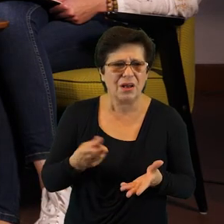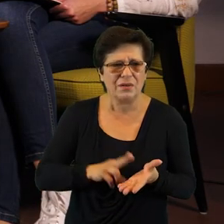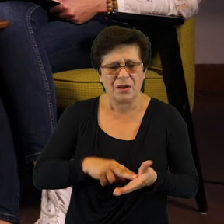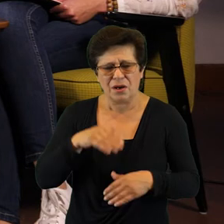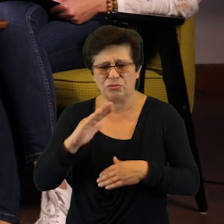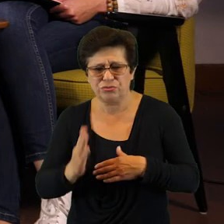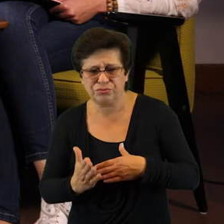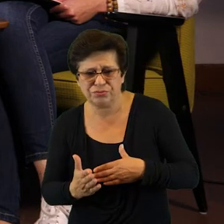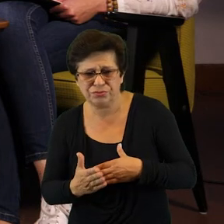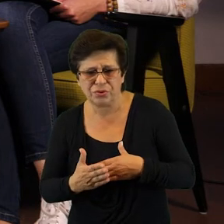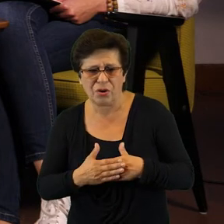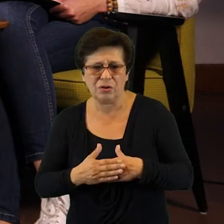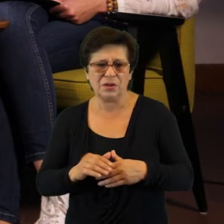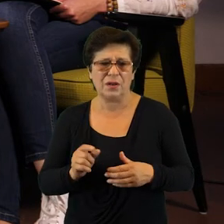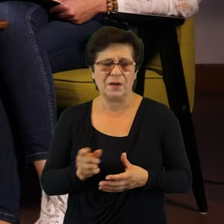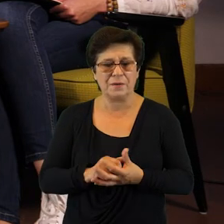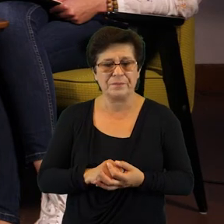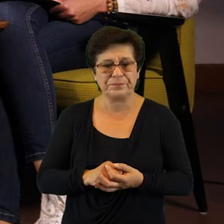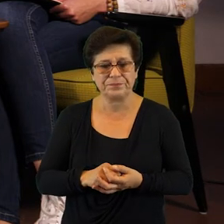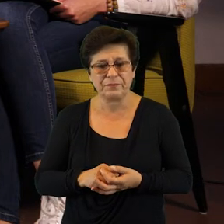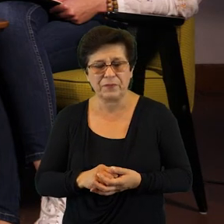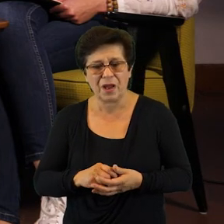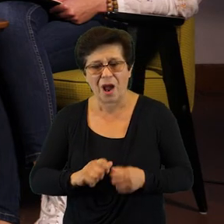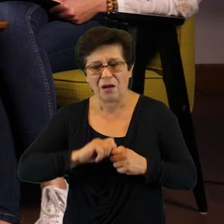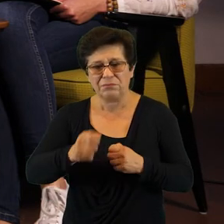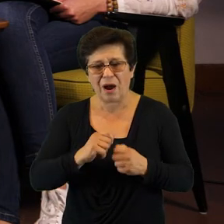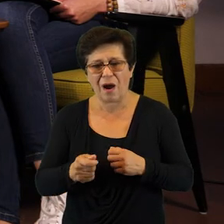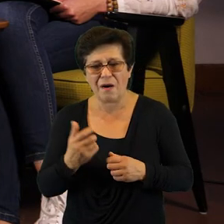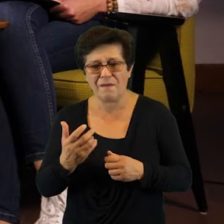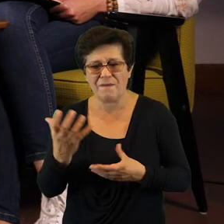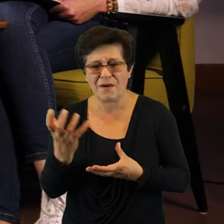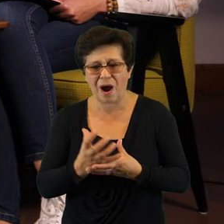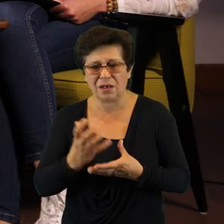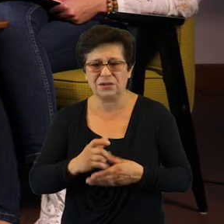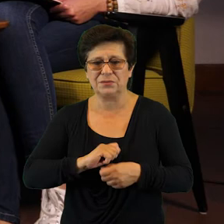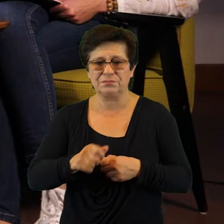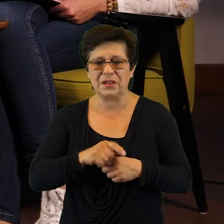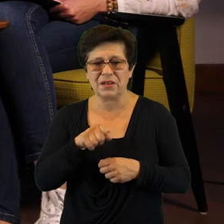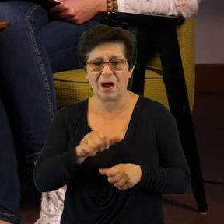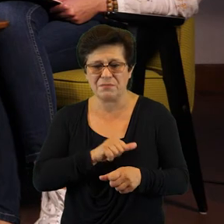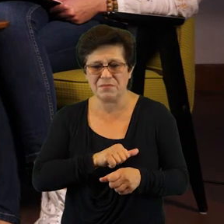Grał to Lopek, Krukowski, ostatnio Marek Opania. Tak, ale tam jeszcze jest ciąg dalszy.